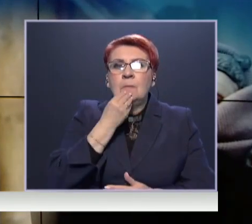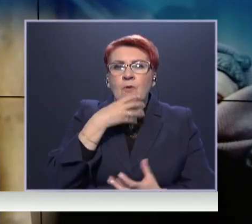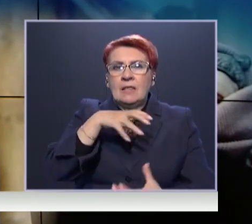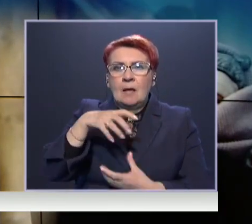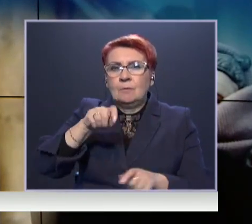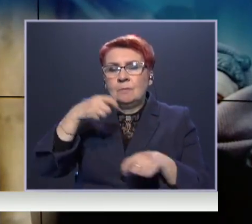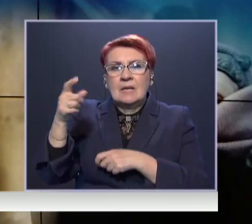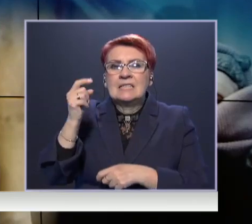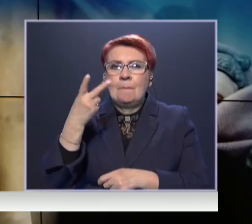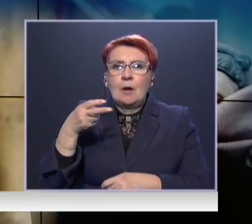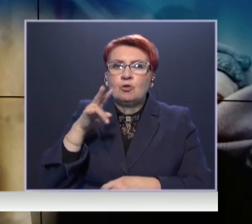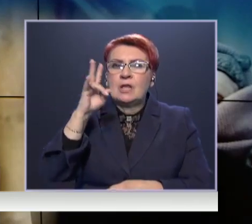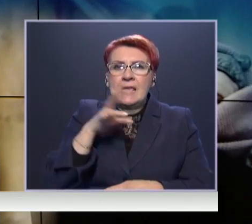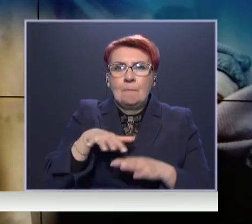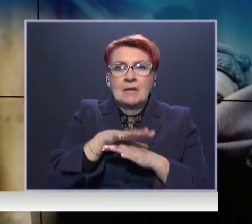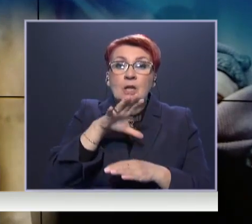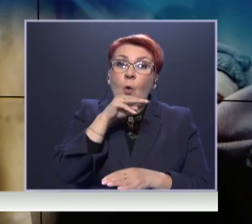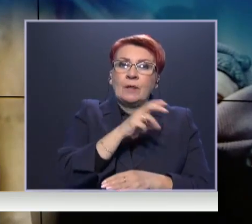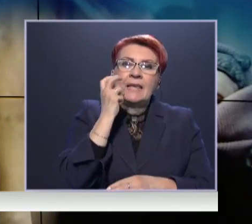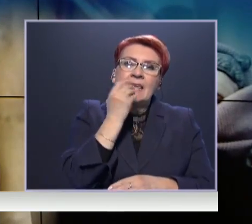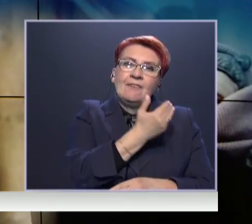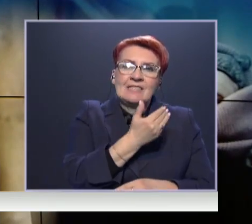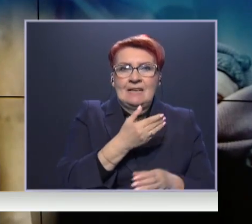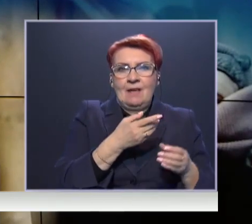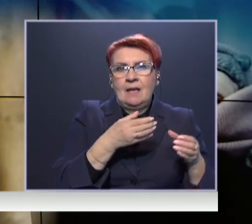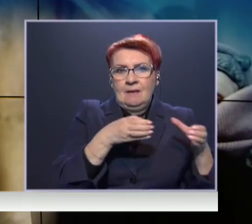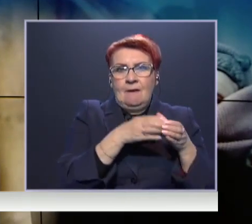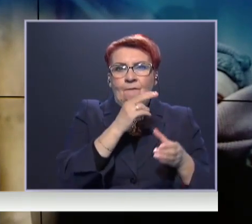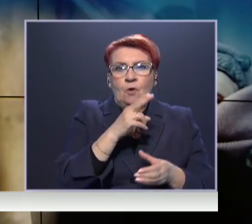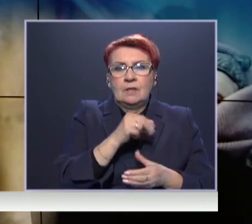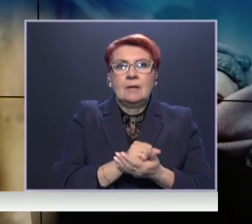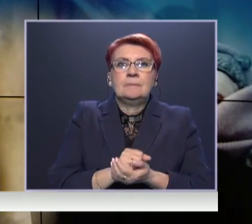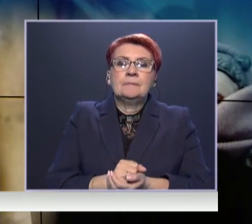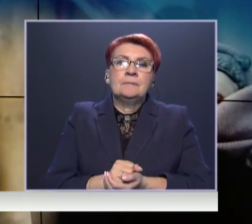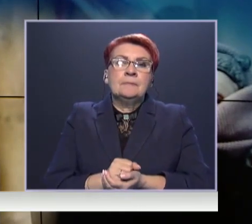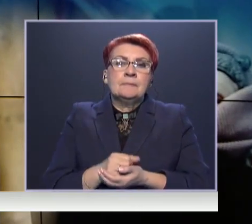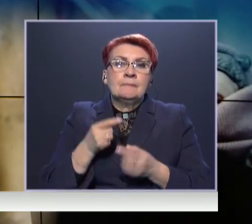в запорожскую епархию от Киевского православного фонда в Ростовской джанкойской епархиях направляют помощь